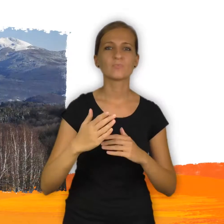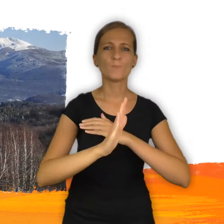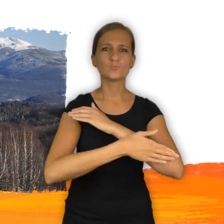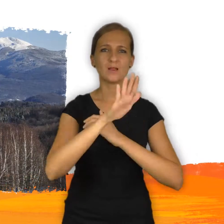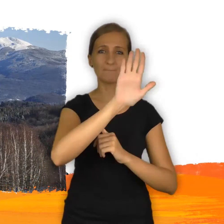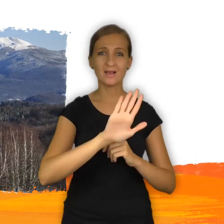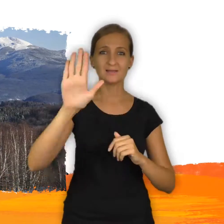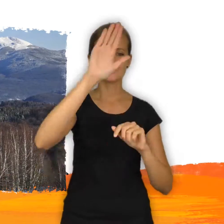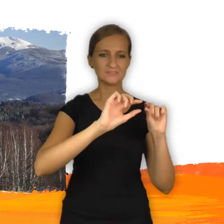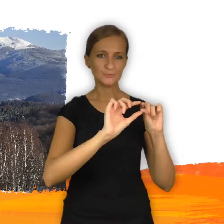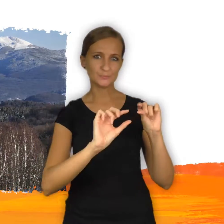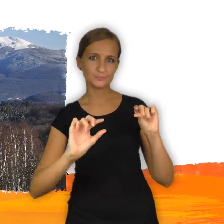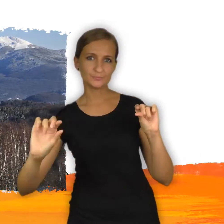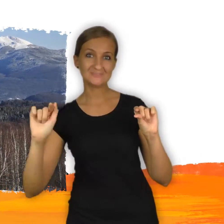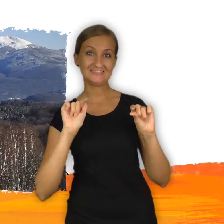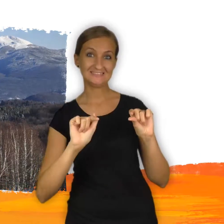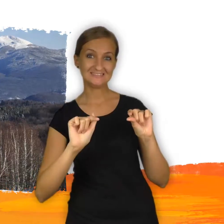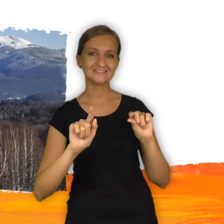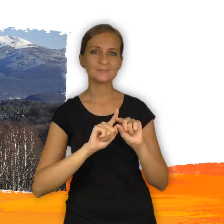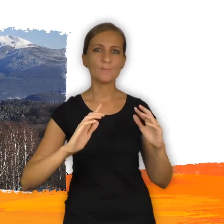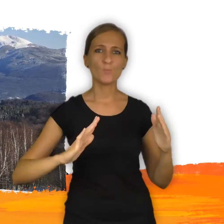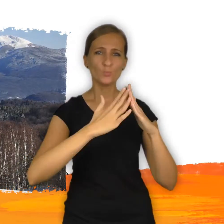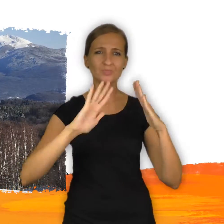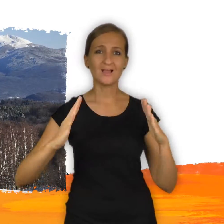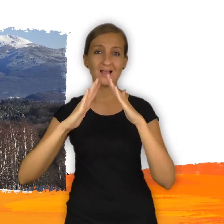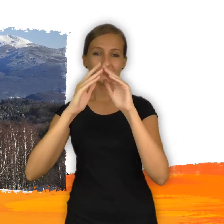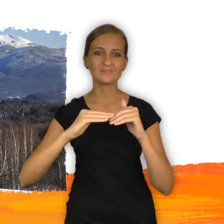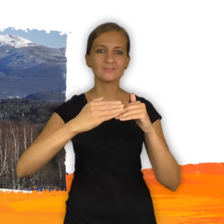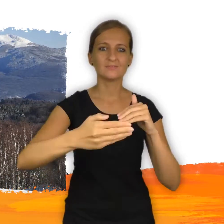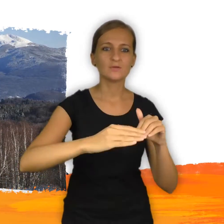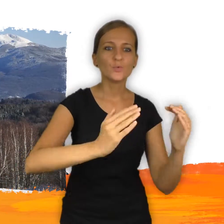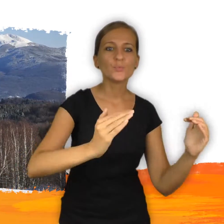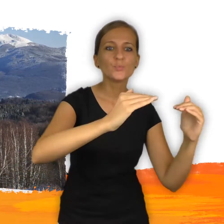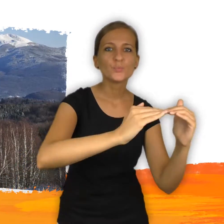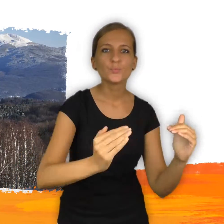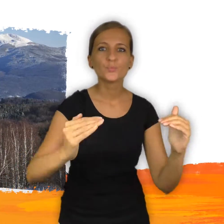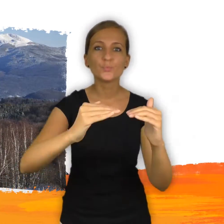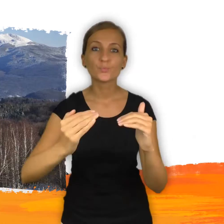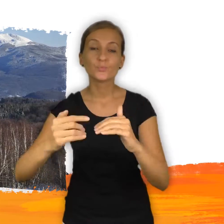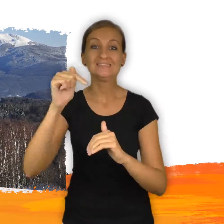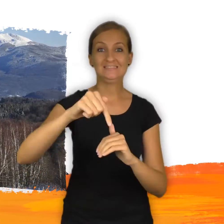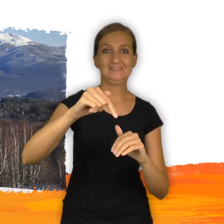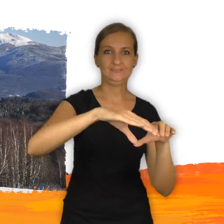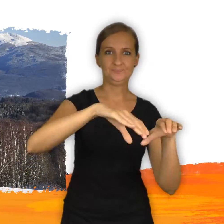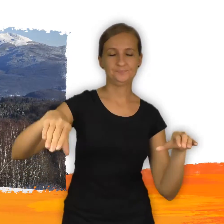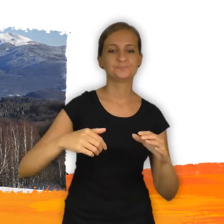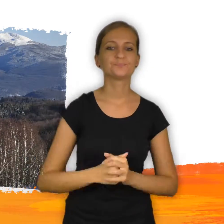Pasmo górskie w samym południowo -wschodnim rogu Polski.